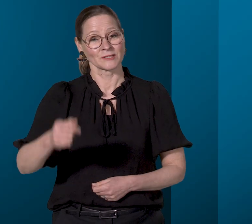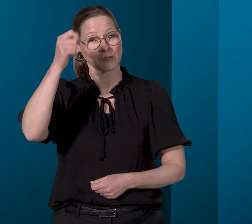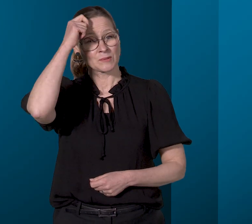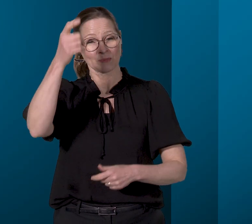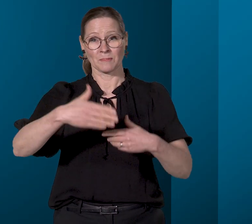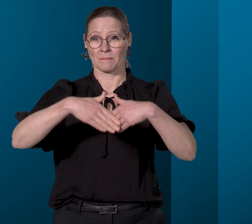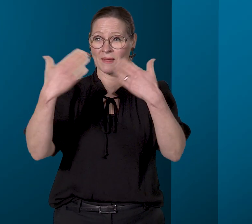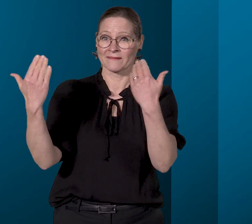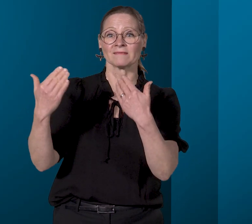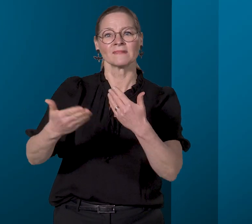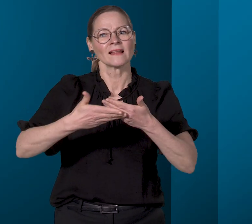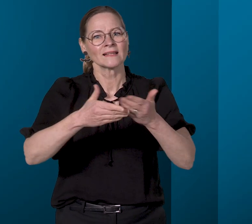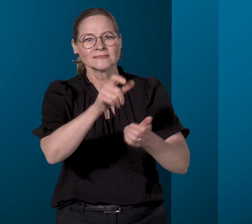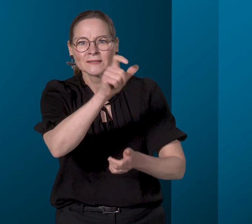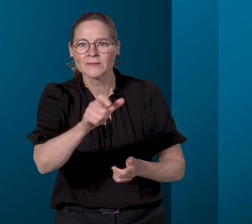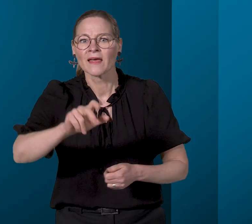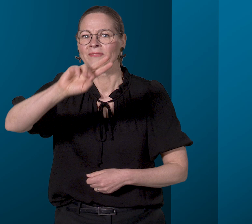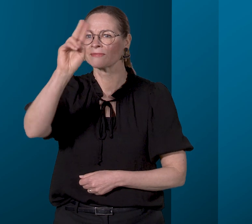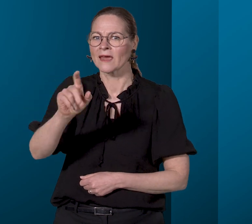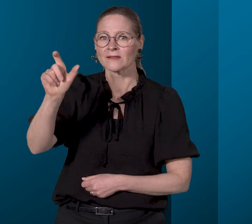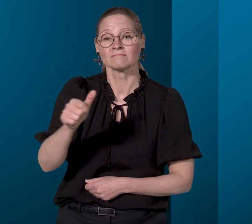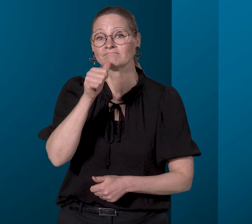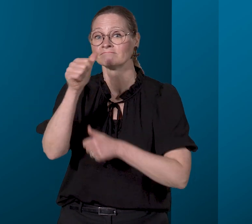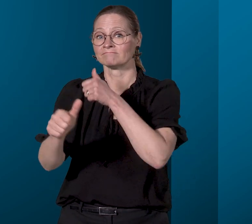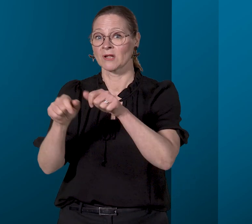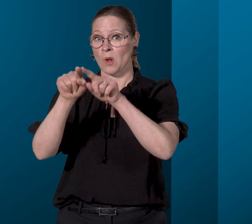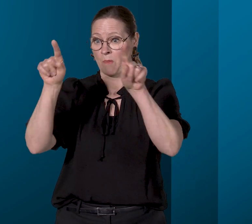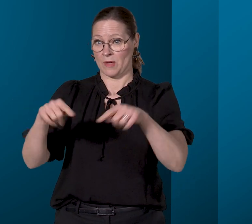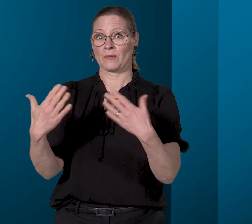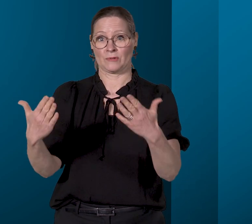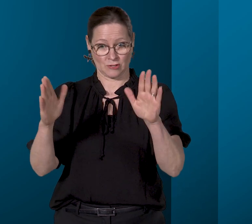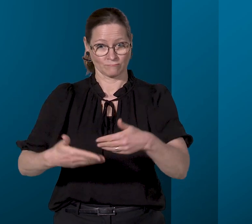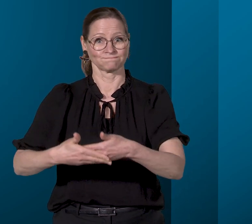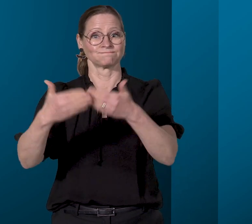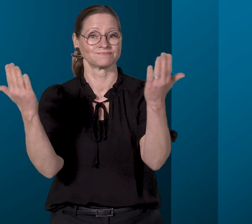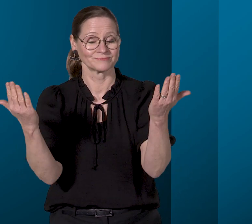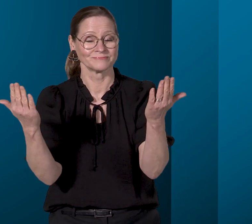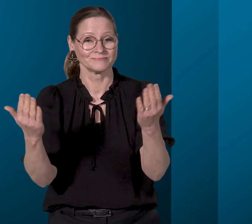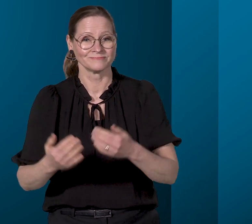Kulttuuripäivien ilmoittautumislomake esiintyjille ja taiteilijoille - on nyt julkaistu.